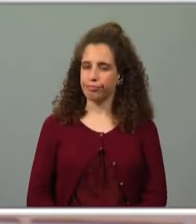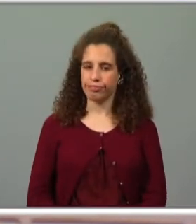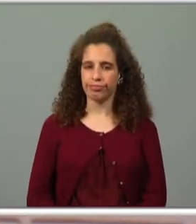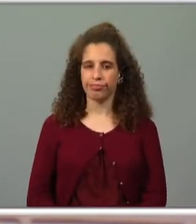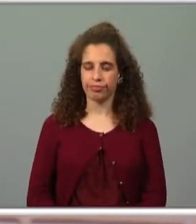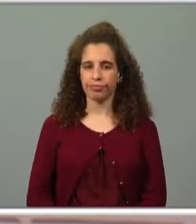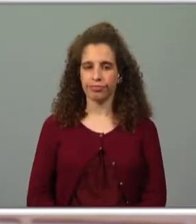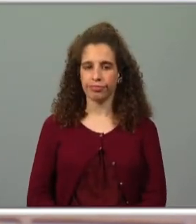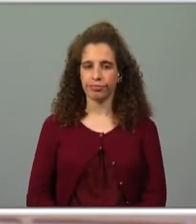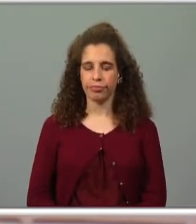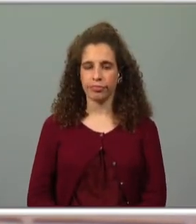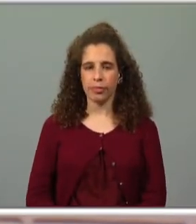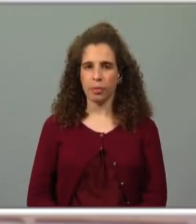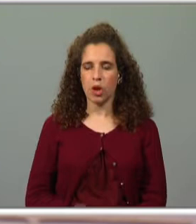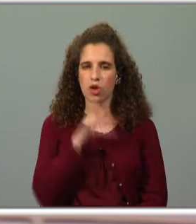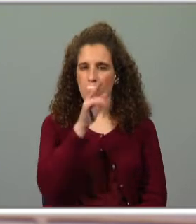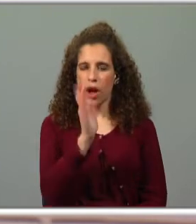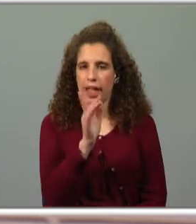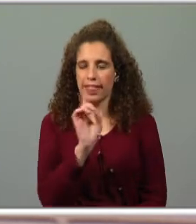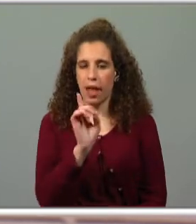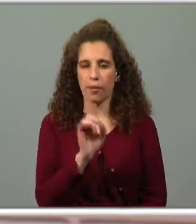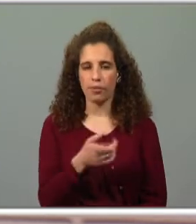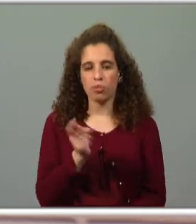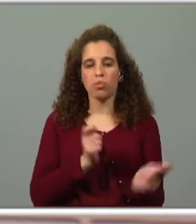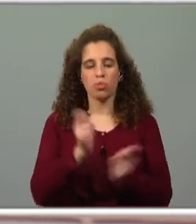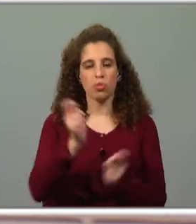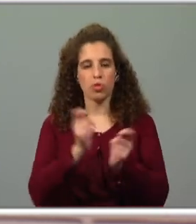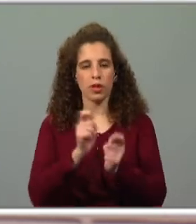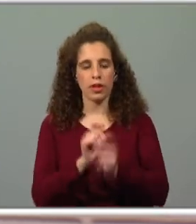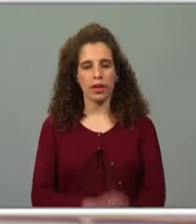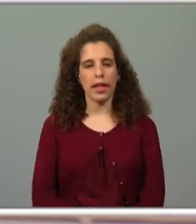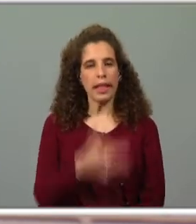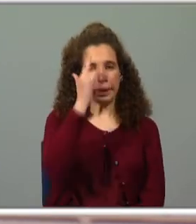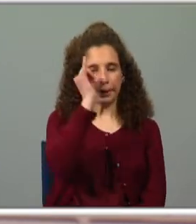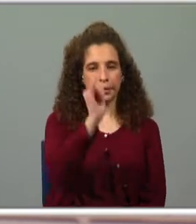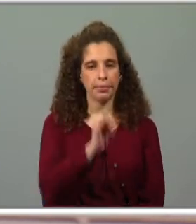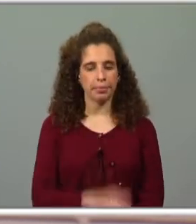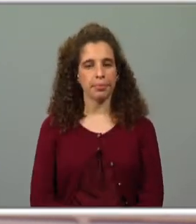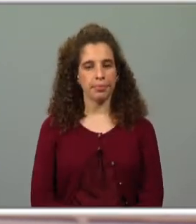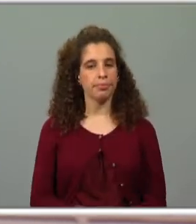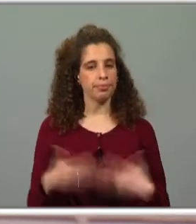não não diz a tua resposta vamos estou aqui organizar as nossas ideias Então o 不，不要說你的答案，走吧在這裡整理我們的想法